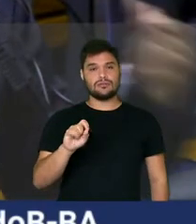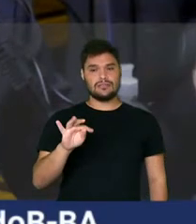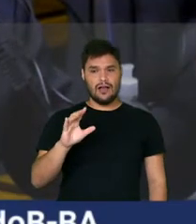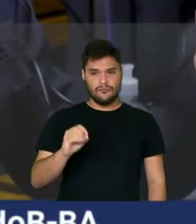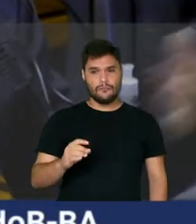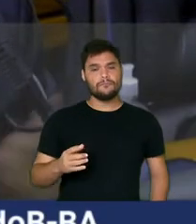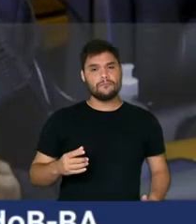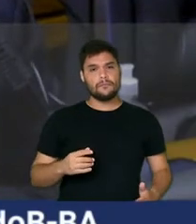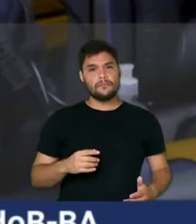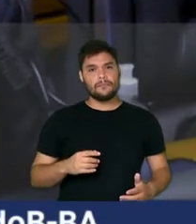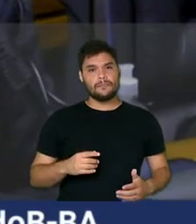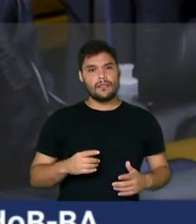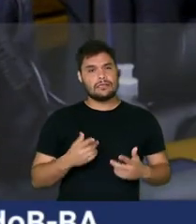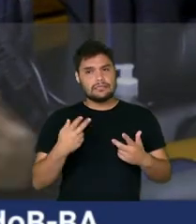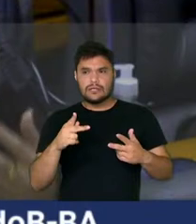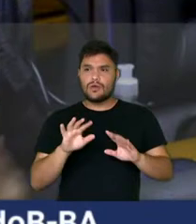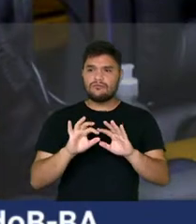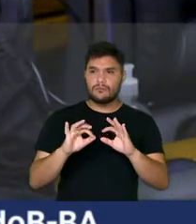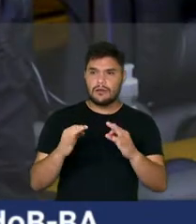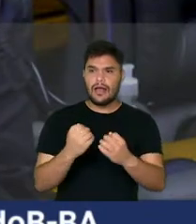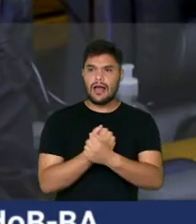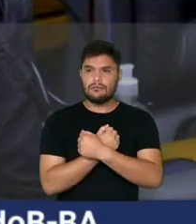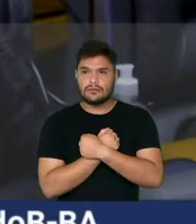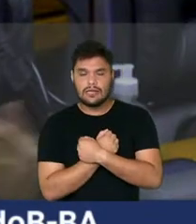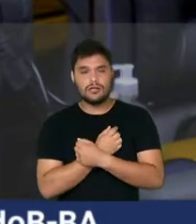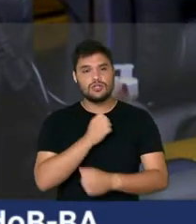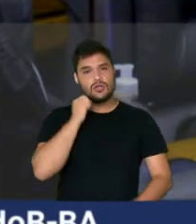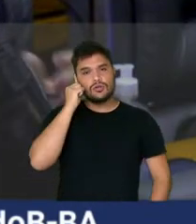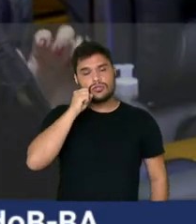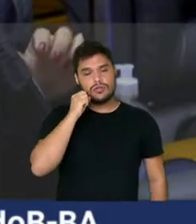ESSA CASA ABRACE A ALDIR BLANC DOIS COMO ACABOU DE ABRAÇAR A LEI PAULO GUSTAVO, PARA